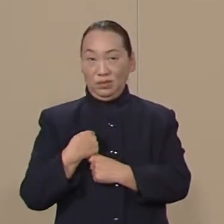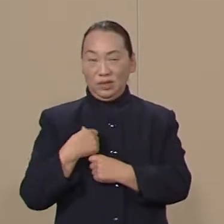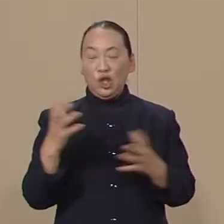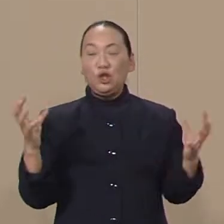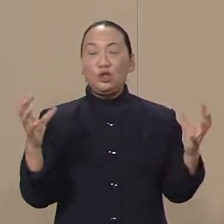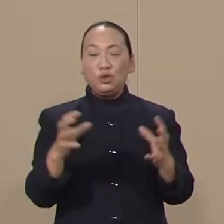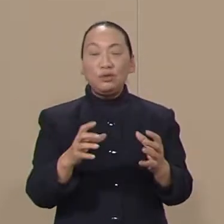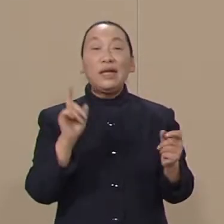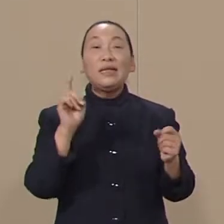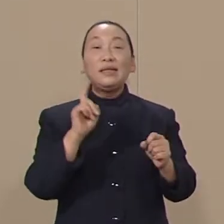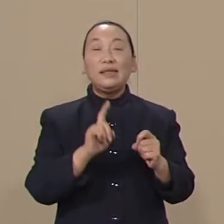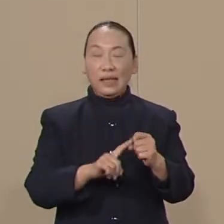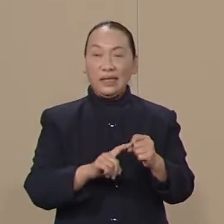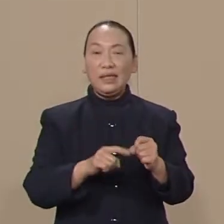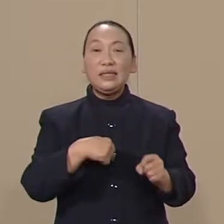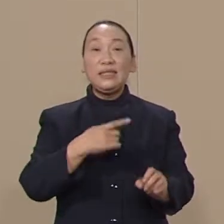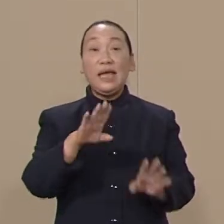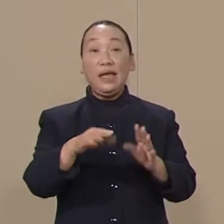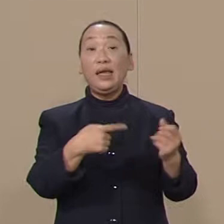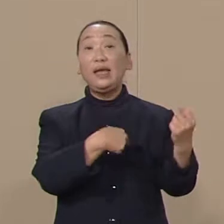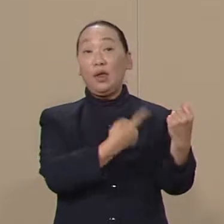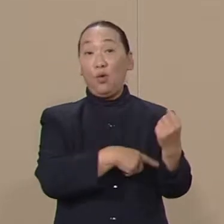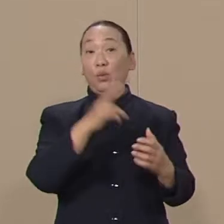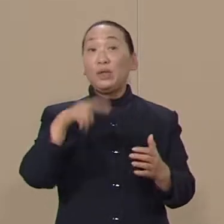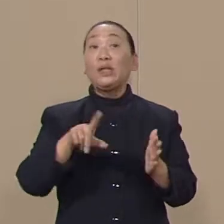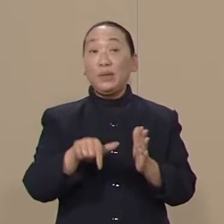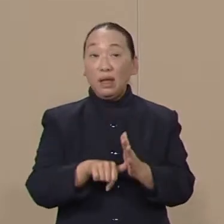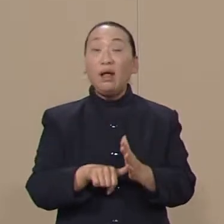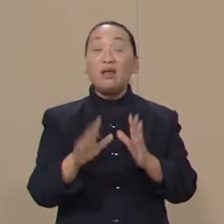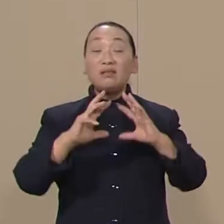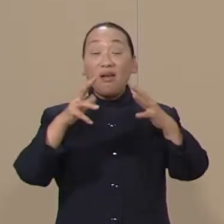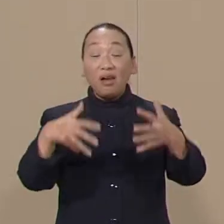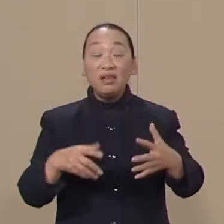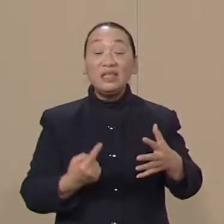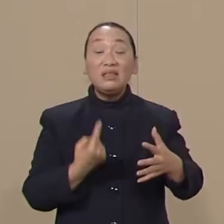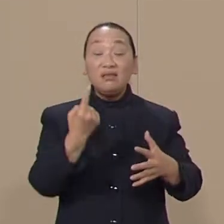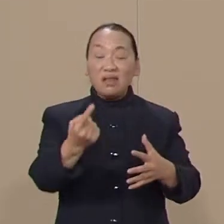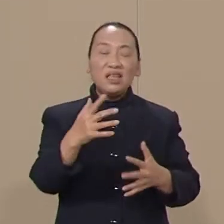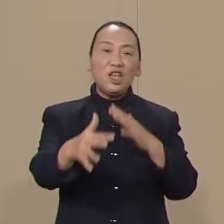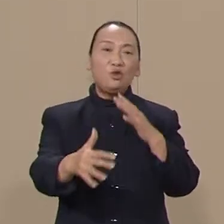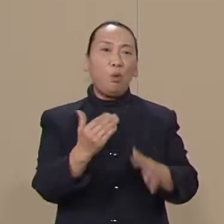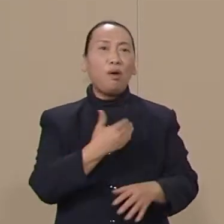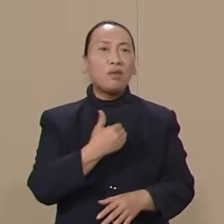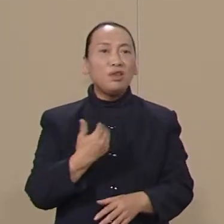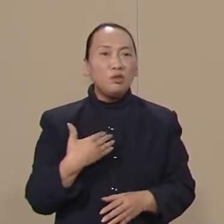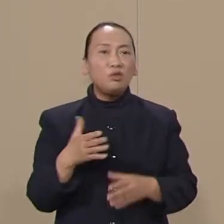日本は世界で戦争が できる国になります これは戦後67年間の